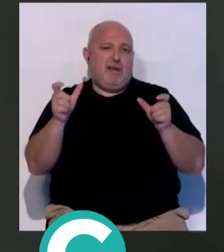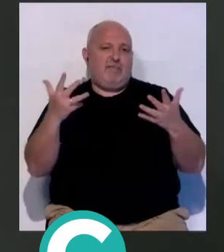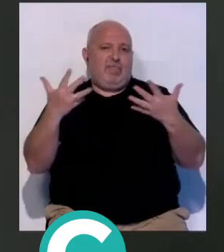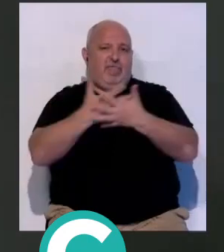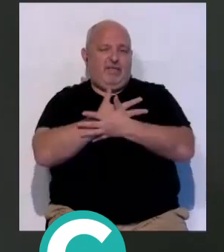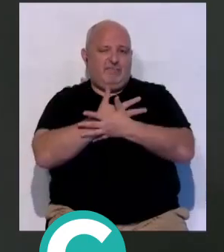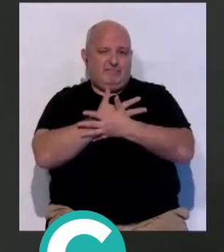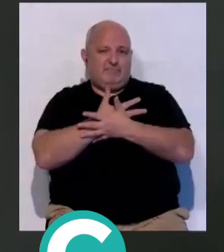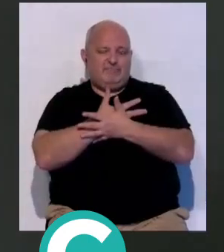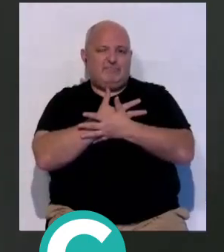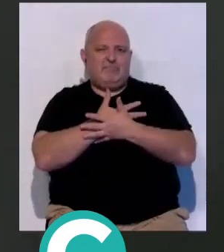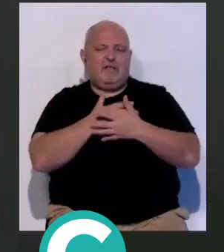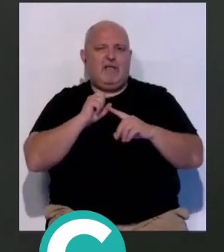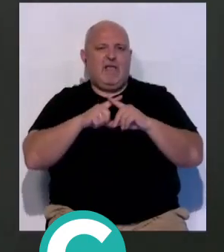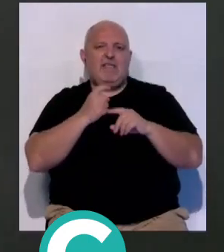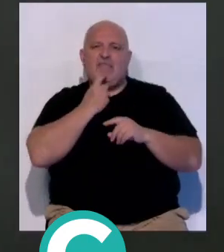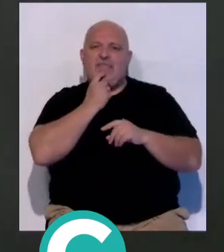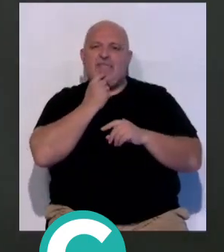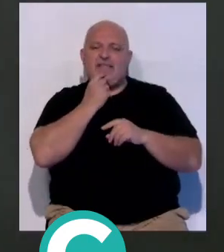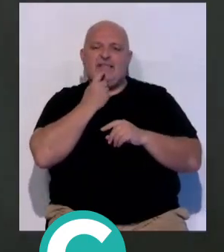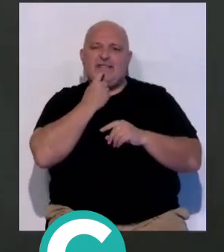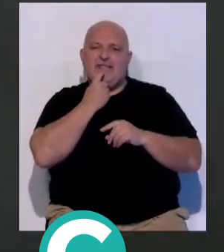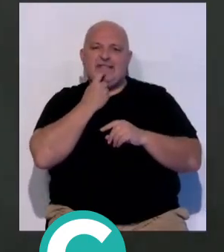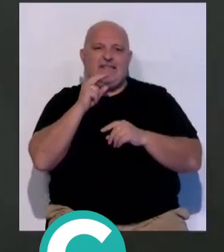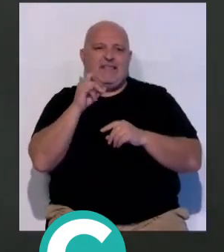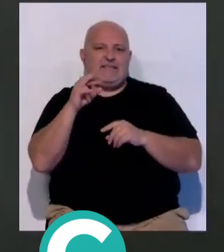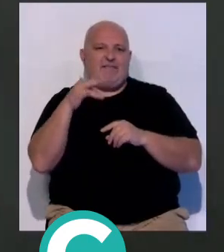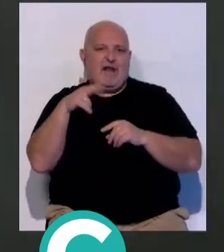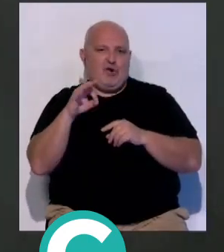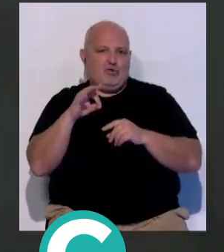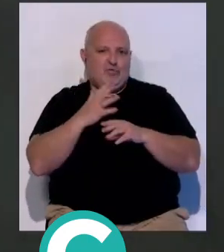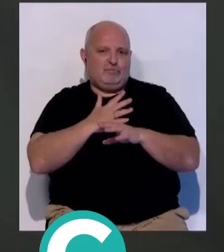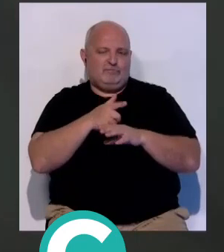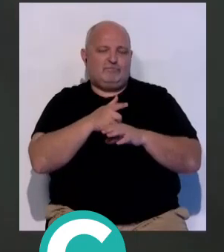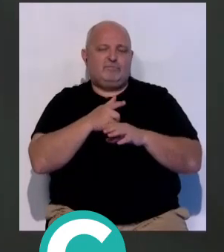con disteza mucho tiempo él fue ayudante también de di Stéfano y estuvo en river y en Boca desde